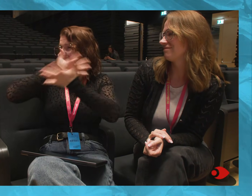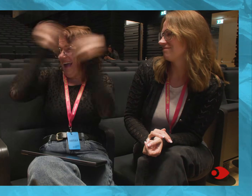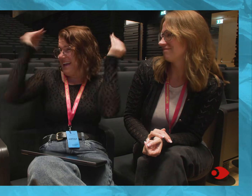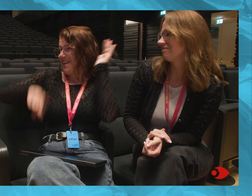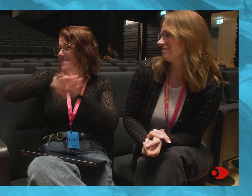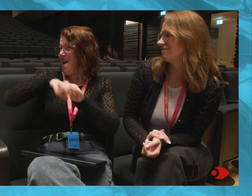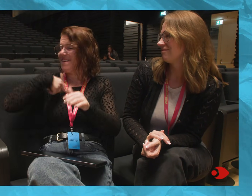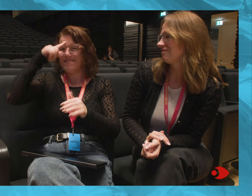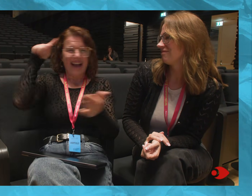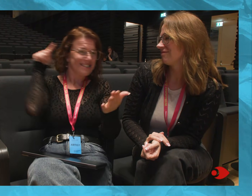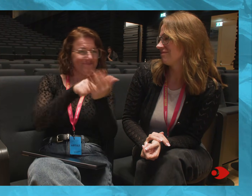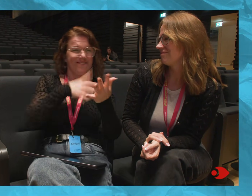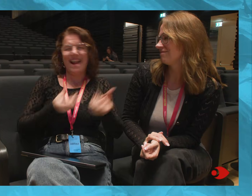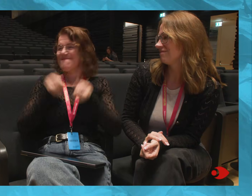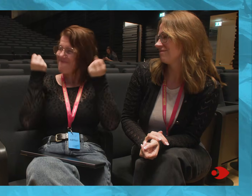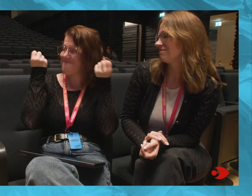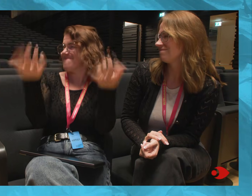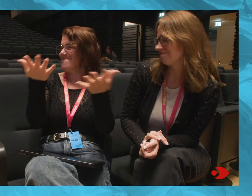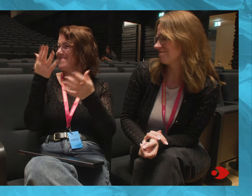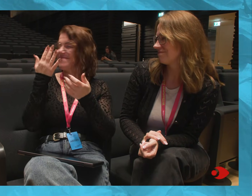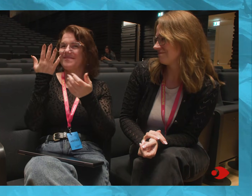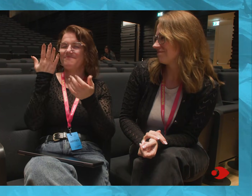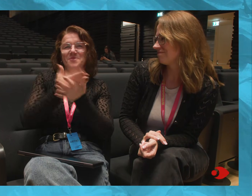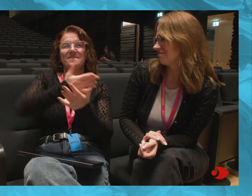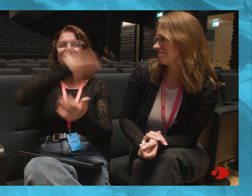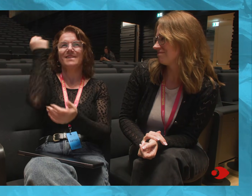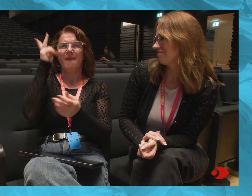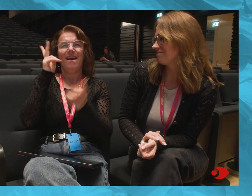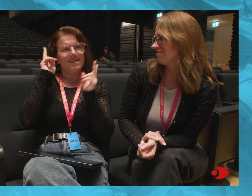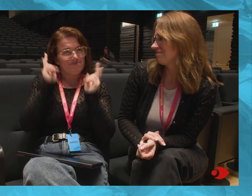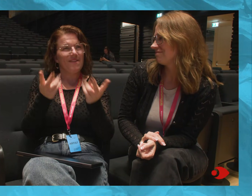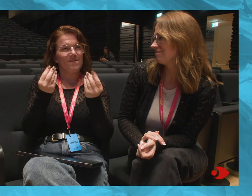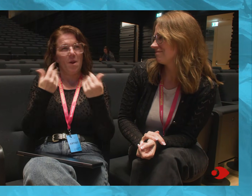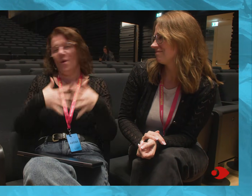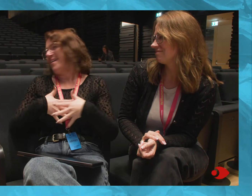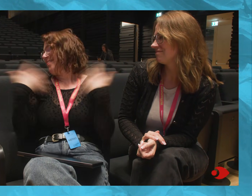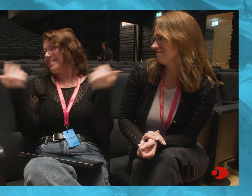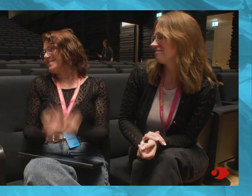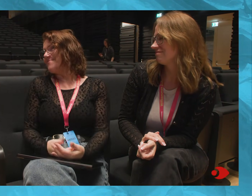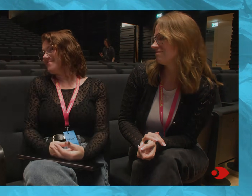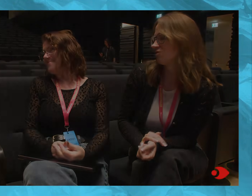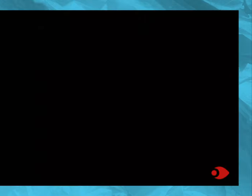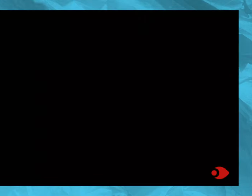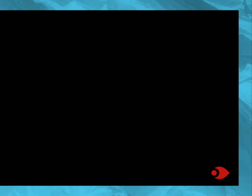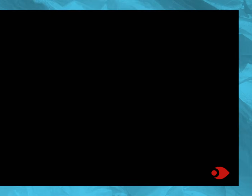Ich vergesse dann die Welt um mich herum und gebe einfach alles. Ich bin ganz im Moment und vergesse alles um mich herum. Es ist richtig geil.